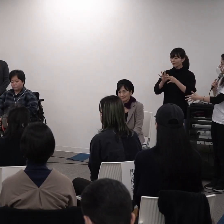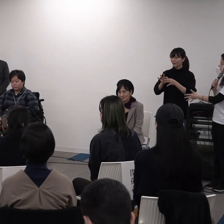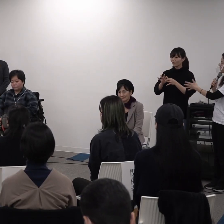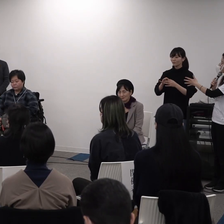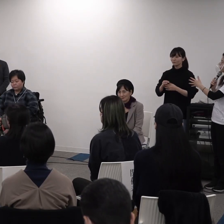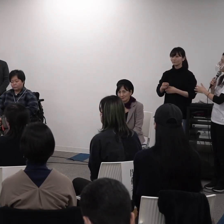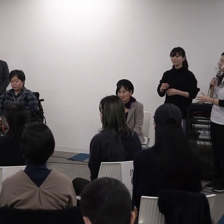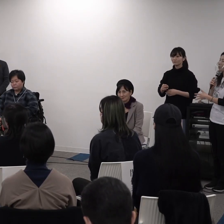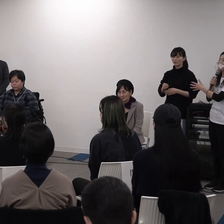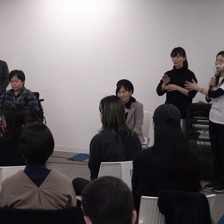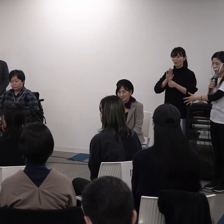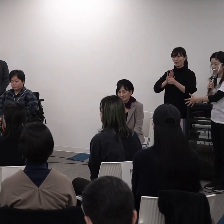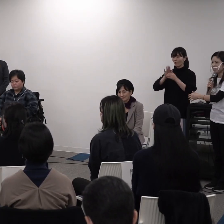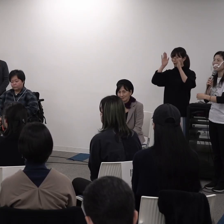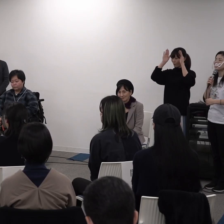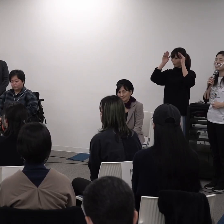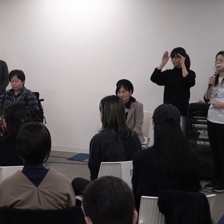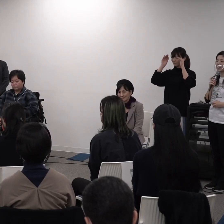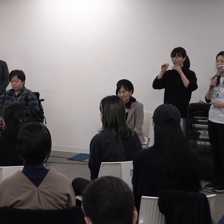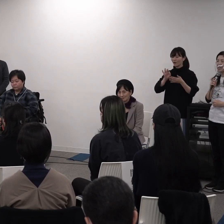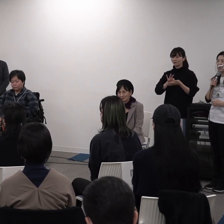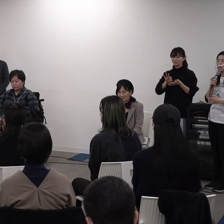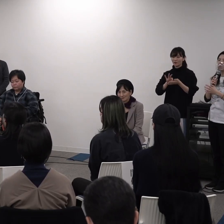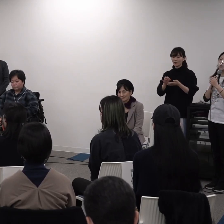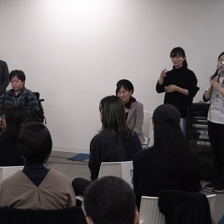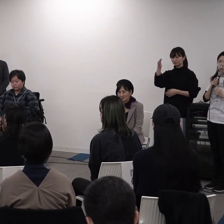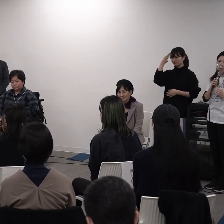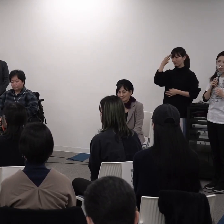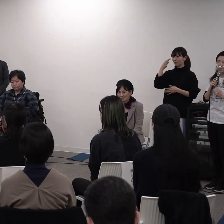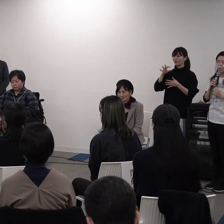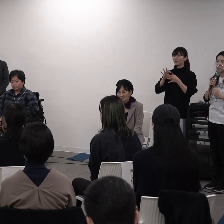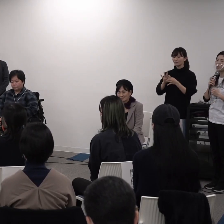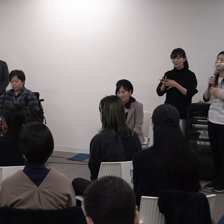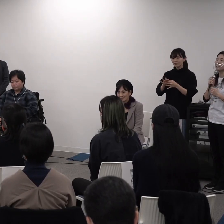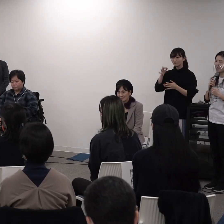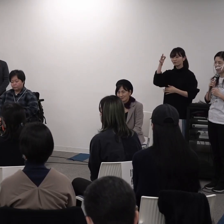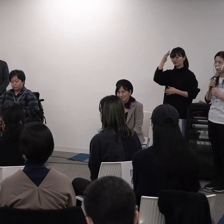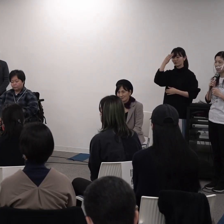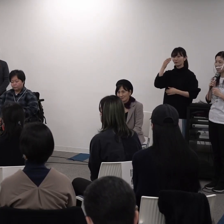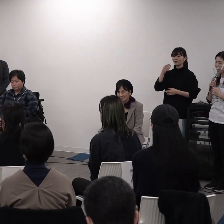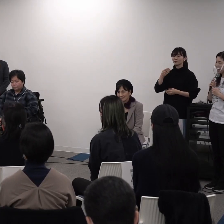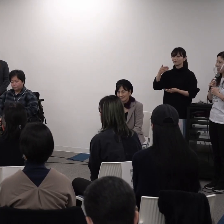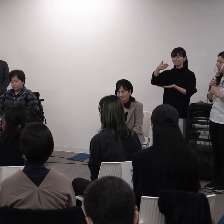補助犬ユーザーのプロでいらっしゃるのでもうプロの言うことを聞きましょう